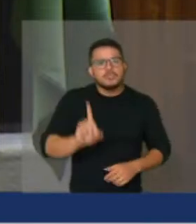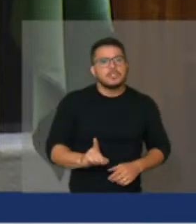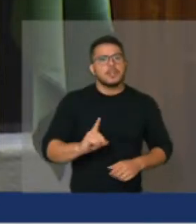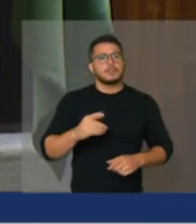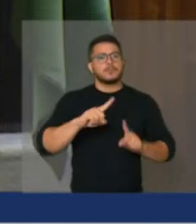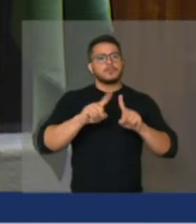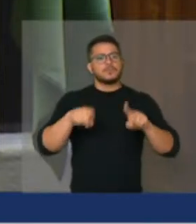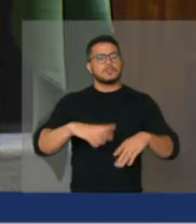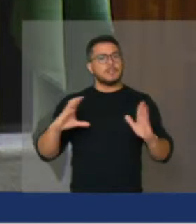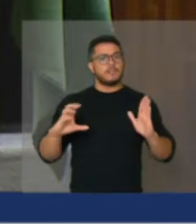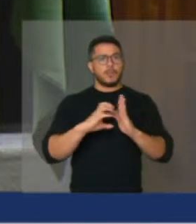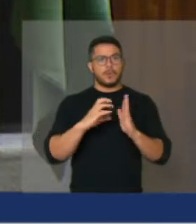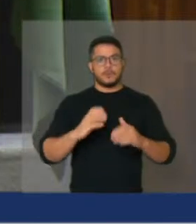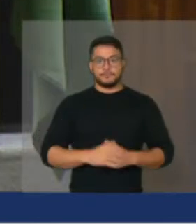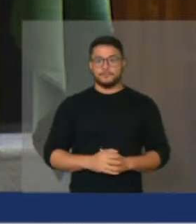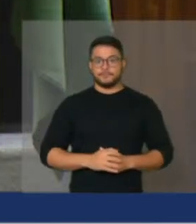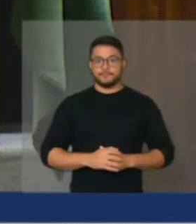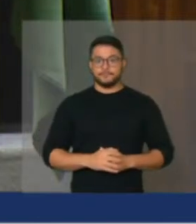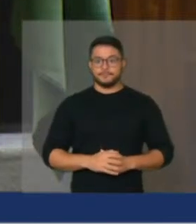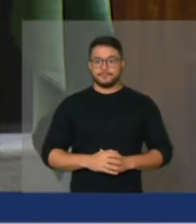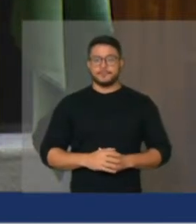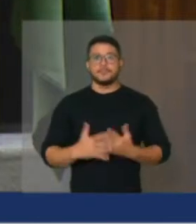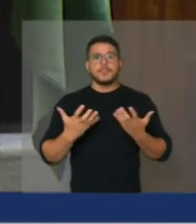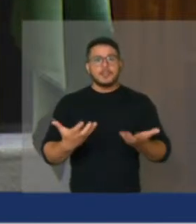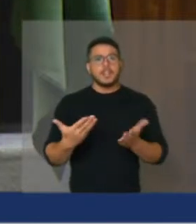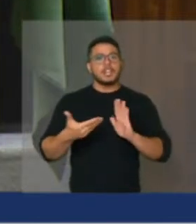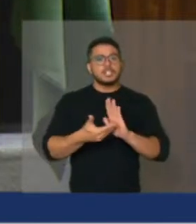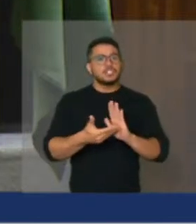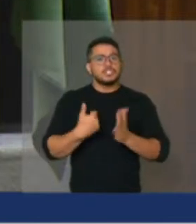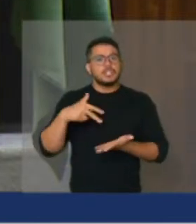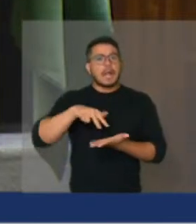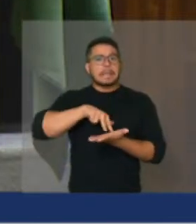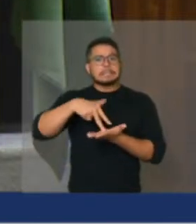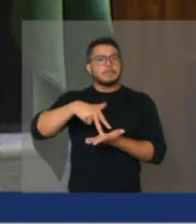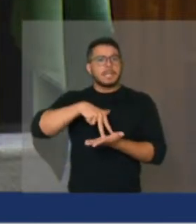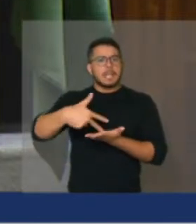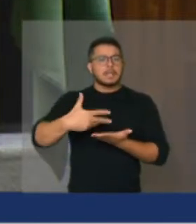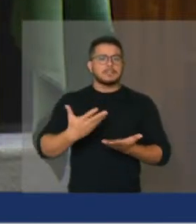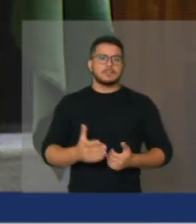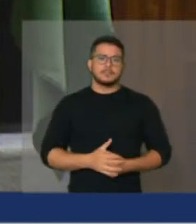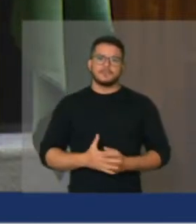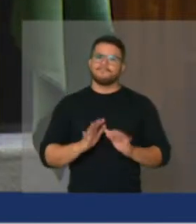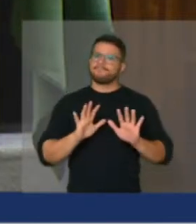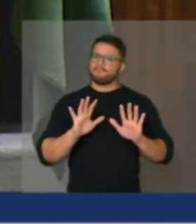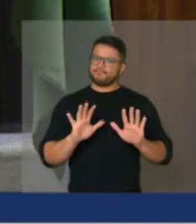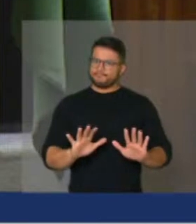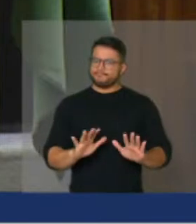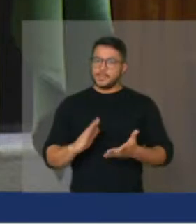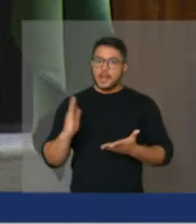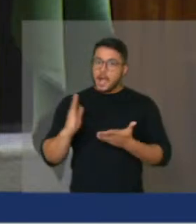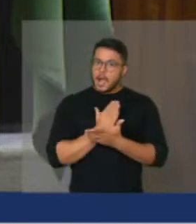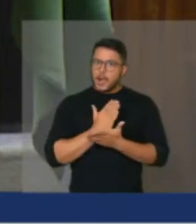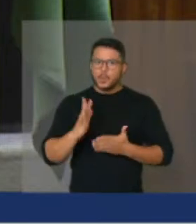SERVIDOR... ATÉ A ESTABILIDADE DO SERVIDOR. EU PERGUNTO ALGUM DEPUTADO VAI VOTAR NUMA PROPOSTA DE EMENDA CONSTITUCIONAL QUE RETIRA DIREITO DAS PROFESSORAS, DOS